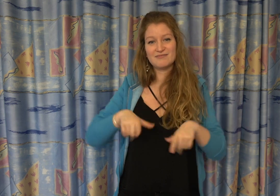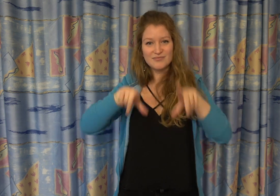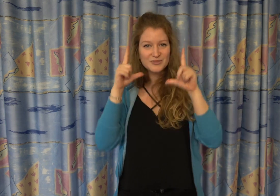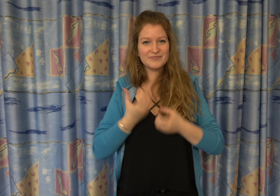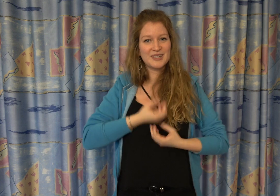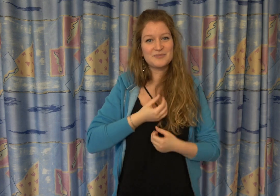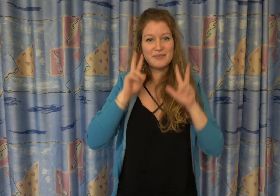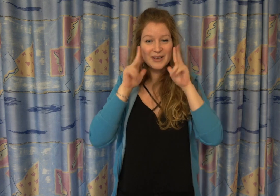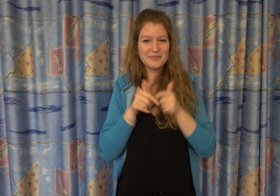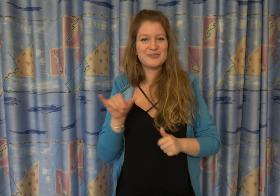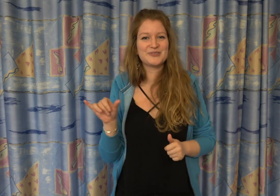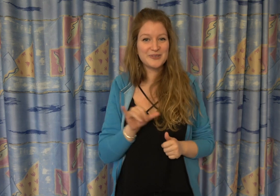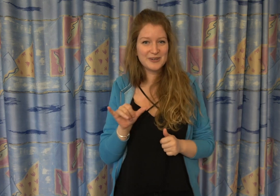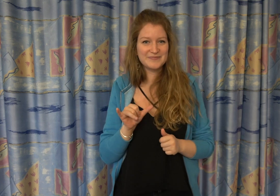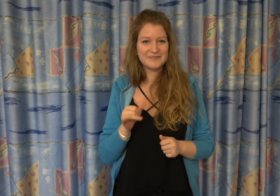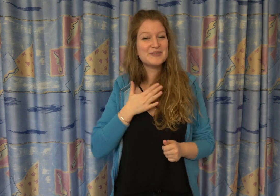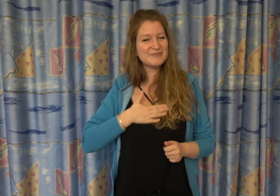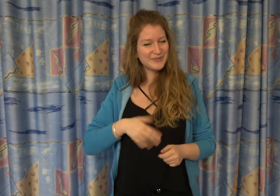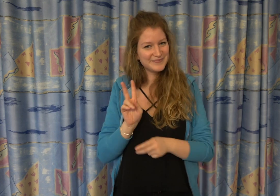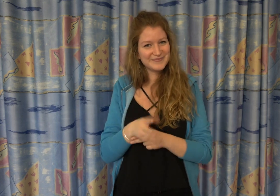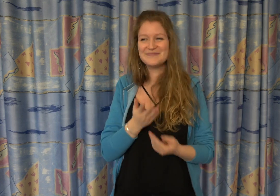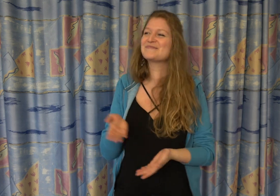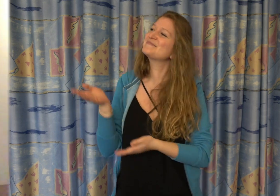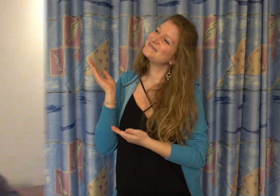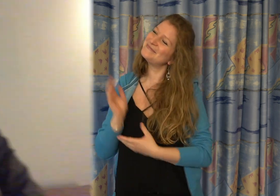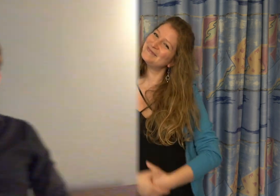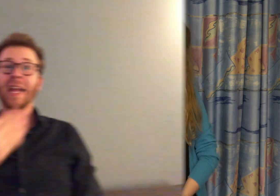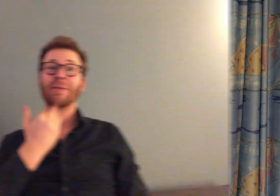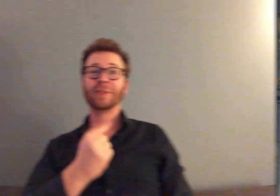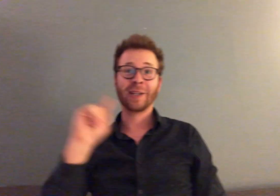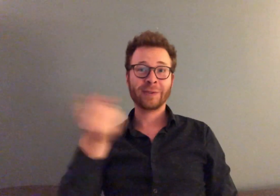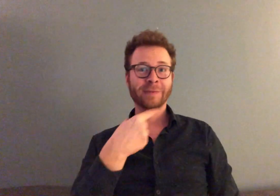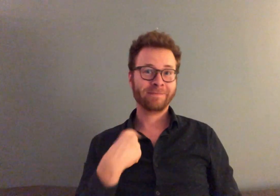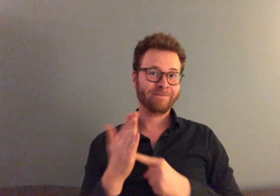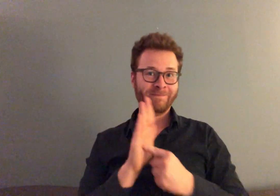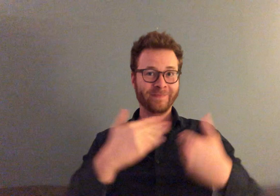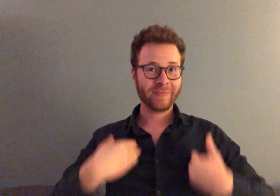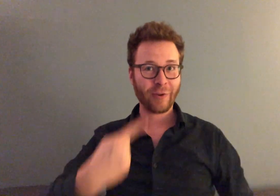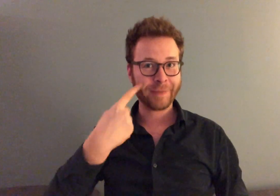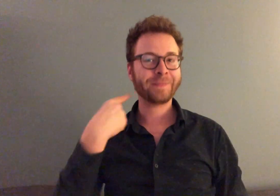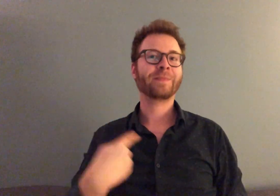du kap signes pour vous partager leur expérience. Bon visionnage ! Bonjour à tous! Je me présente : je suis Frankie